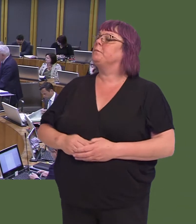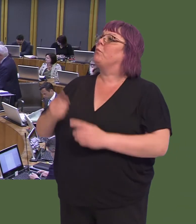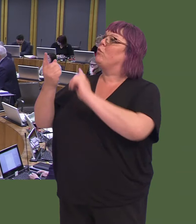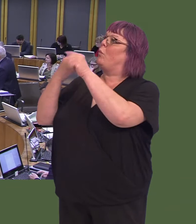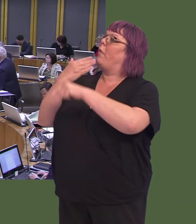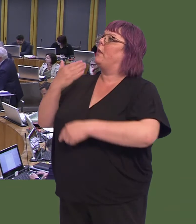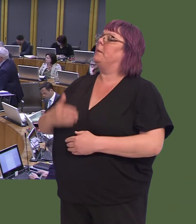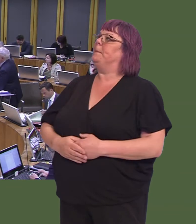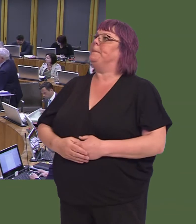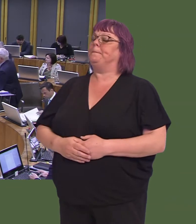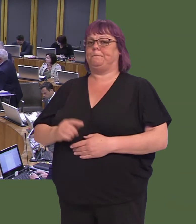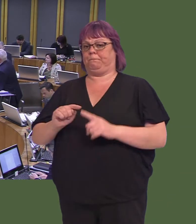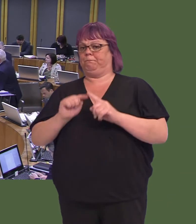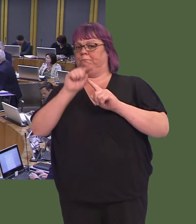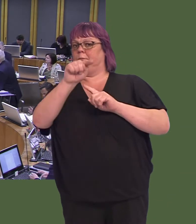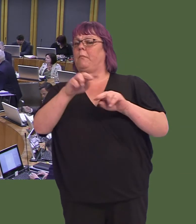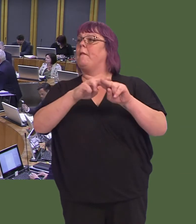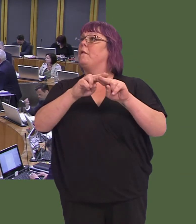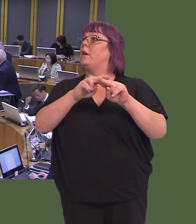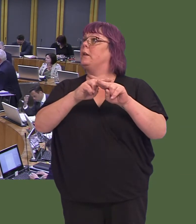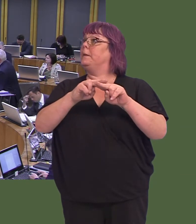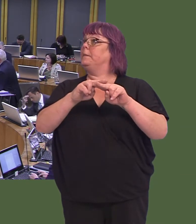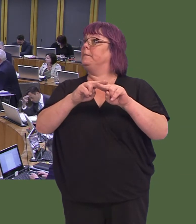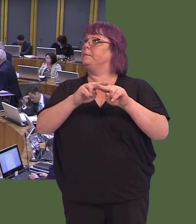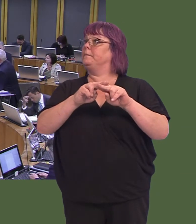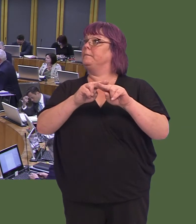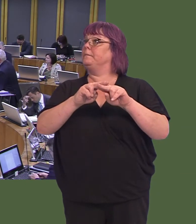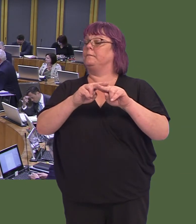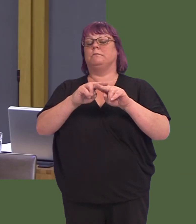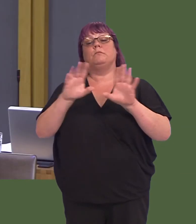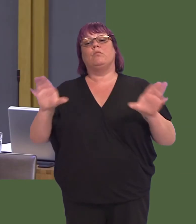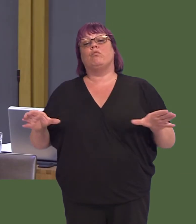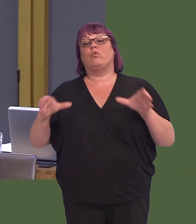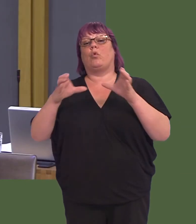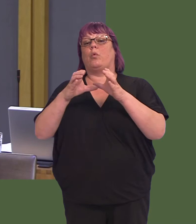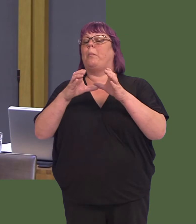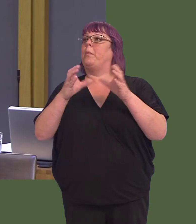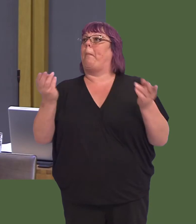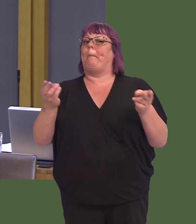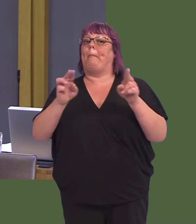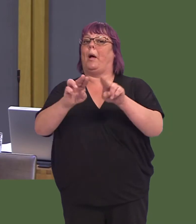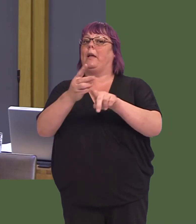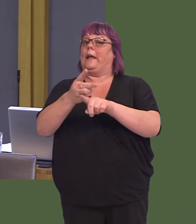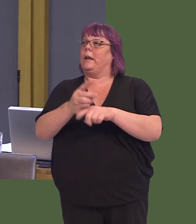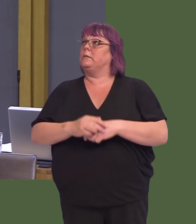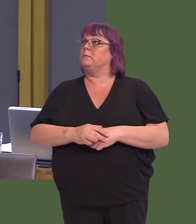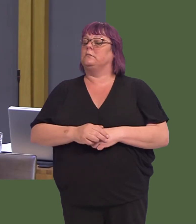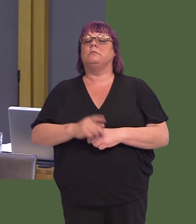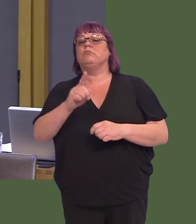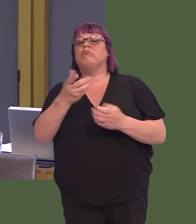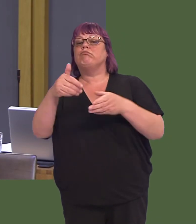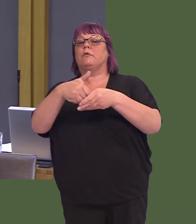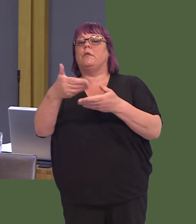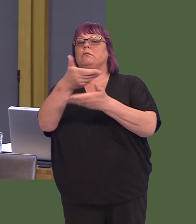at ei gilydd, yn cael ei gyd-gadeirio gen i fel yr Aelod Cynulliad ac Aelod Seneddol